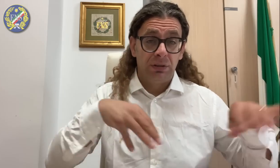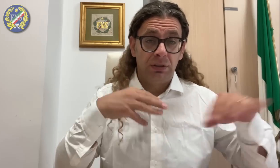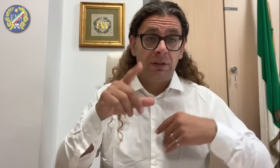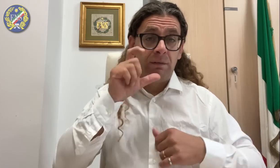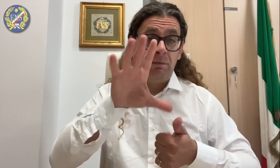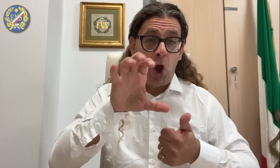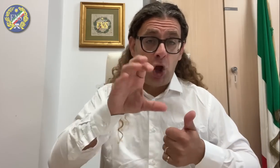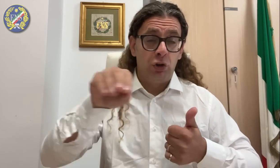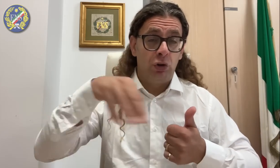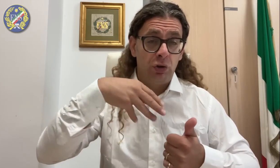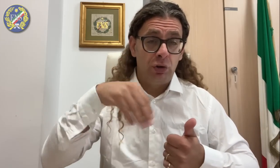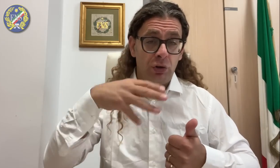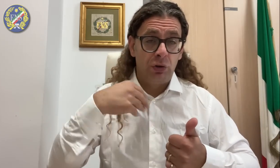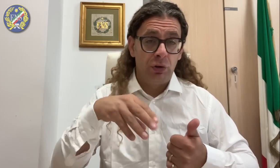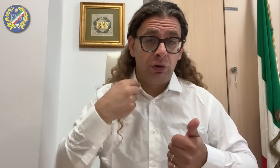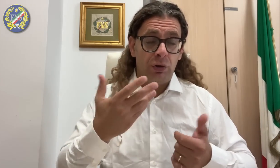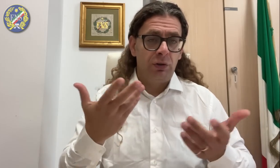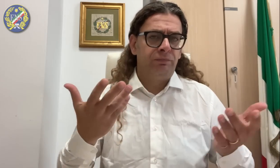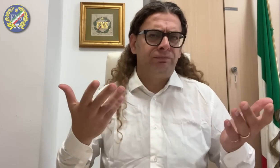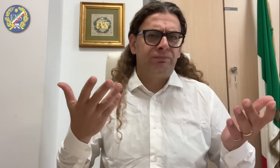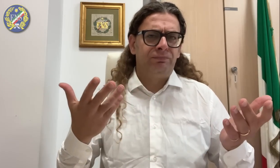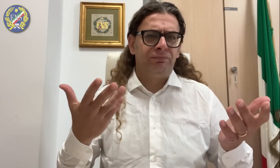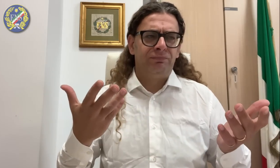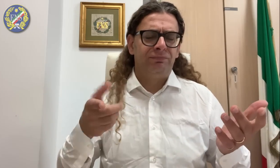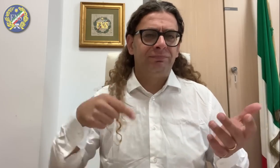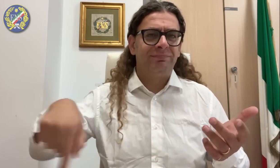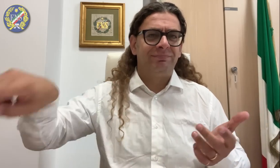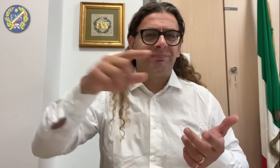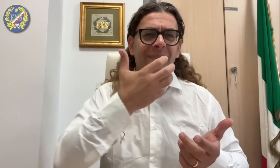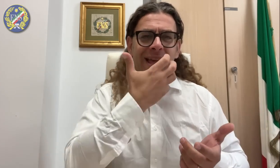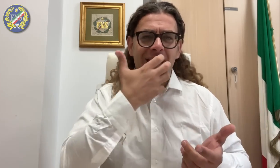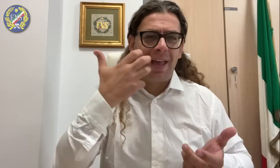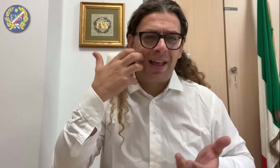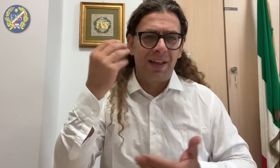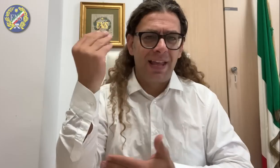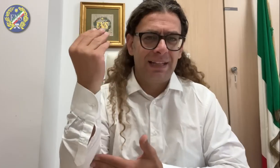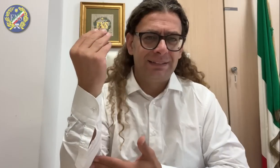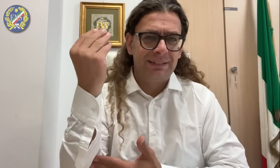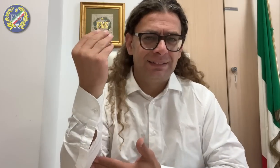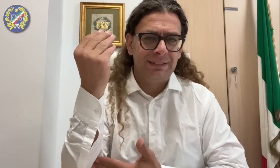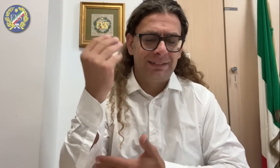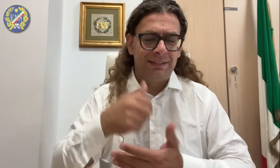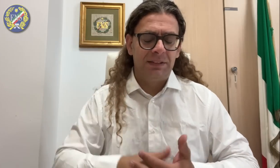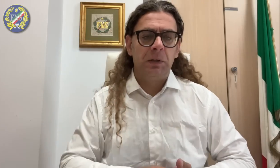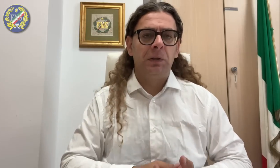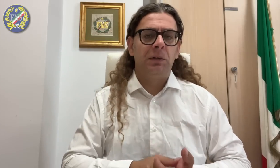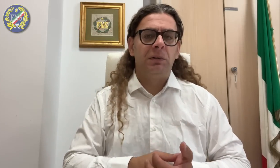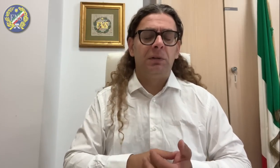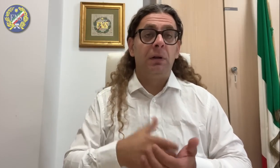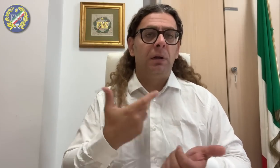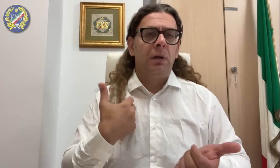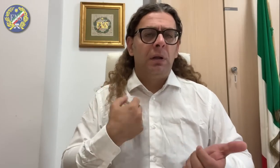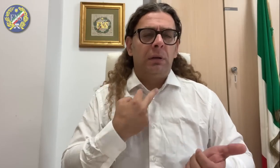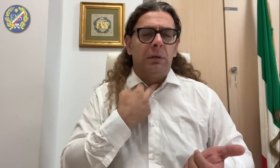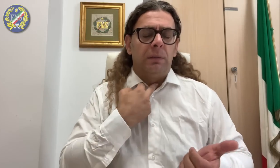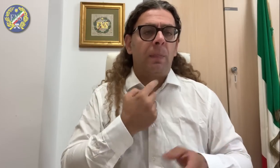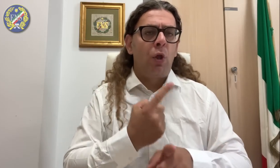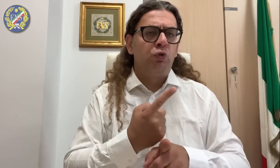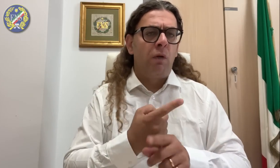innumerevoli registrazioni e screenshot da parte di persone sorde che tengono particolarmente all’ENS e per questo sono stato costretto